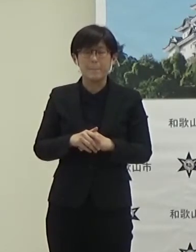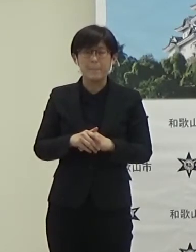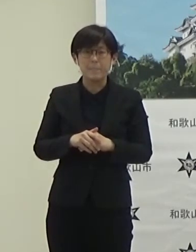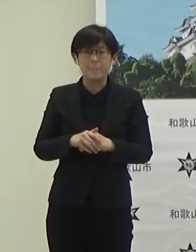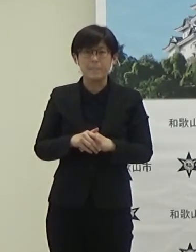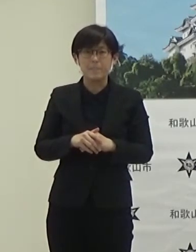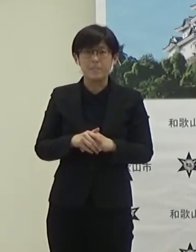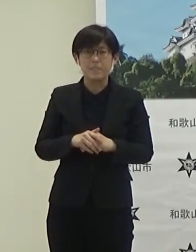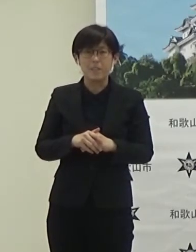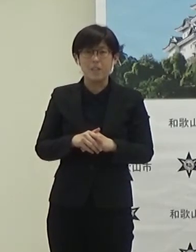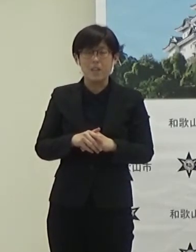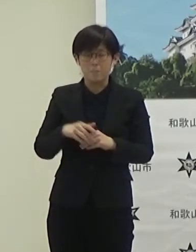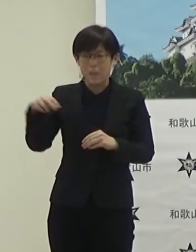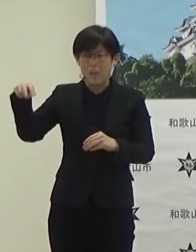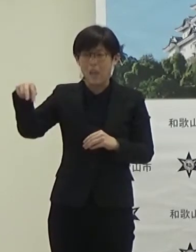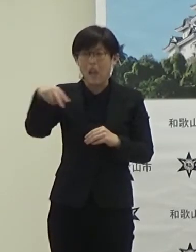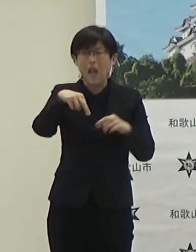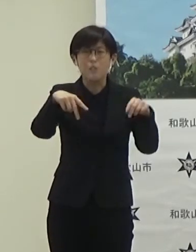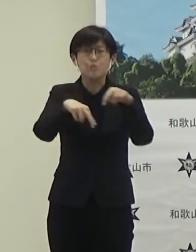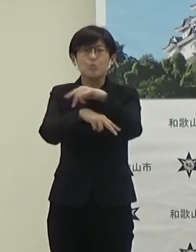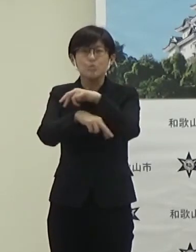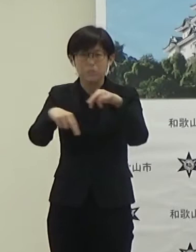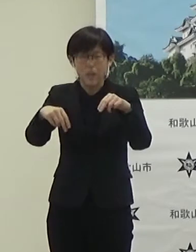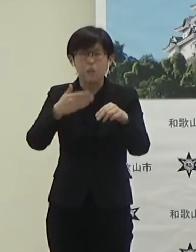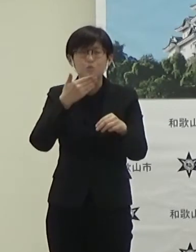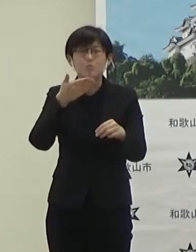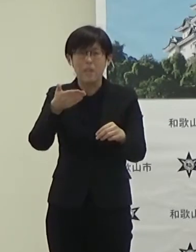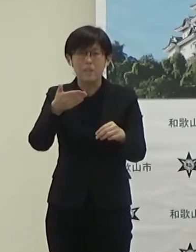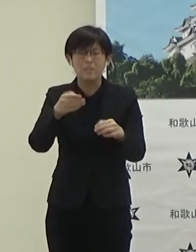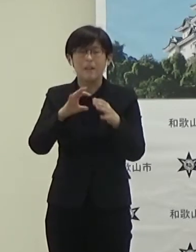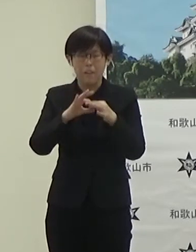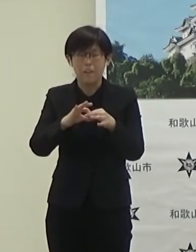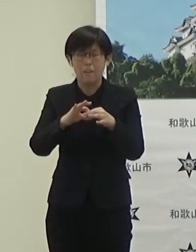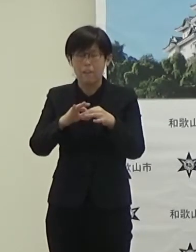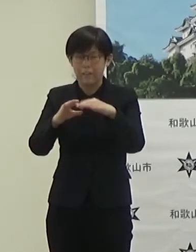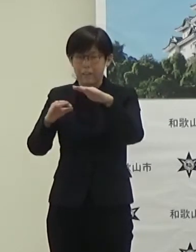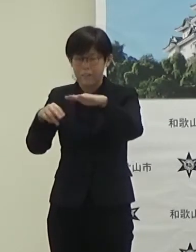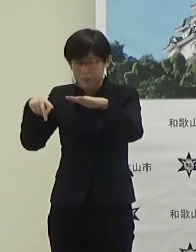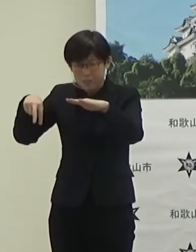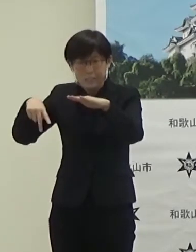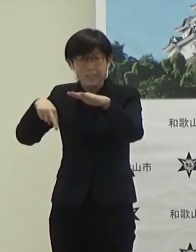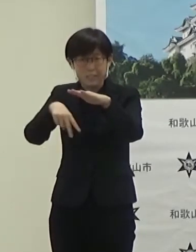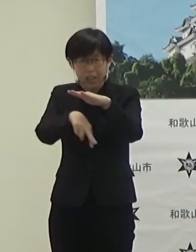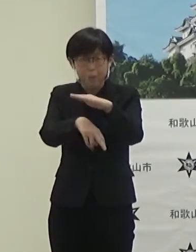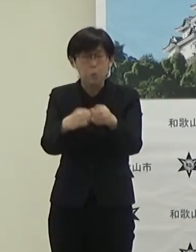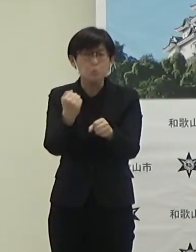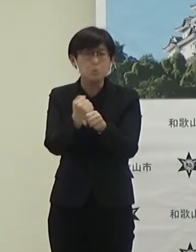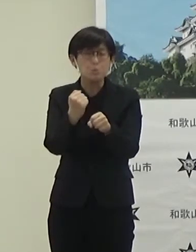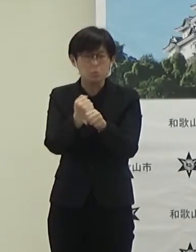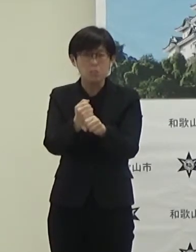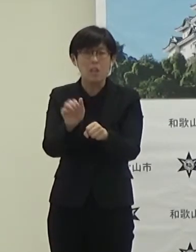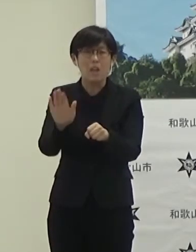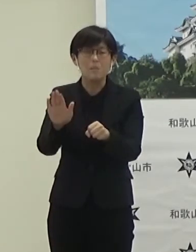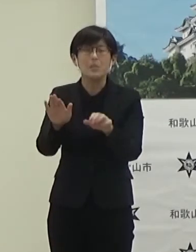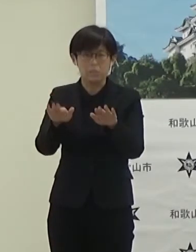歩行者が歩きにくいってことで 地下通路を作ってあったんですけども